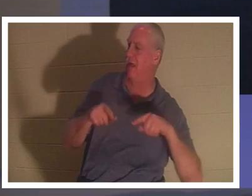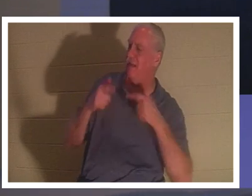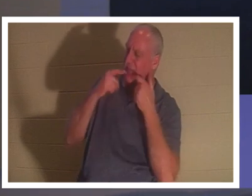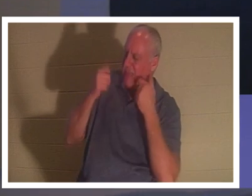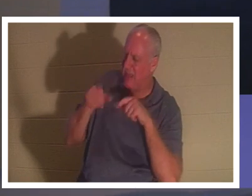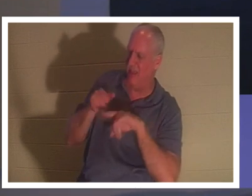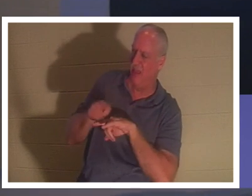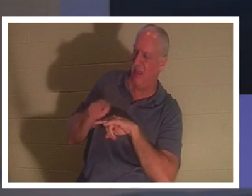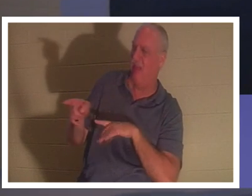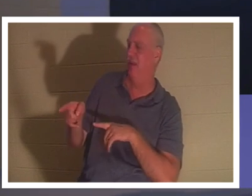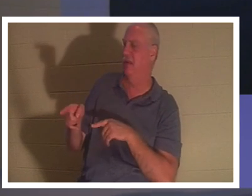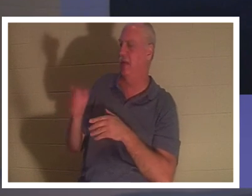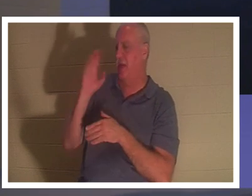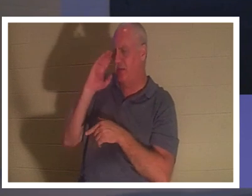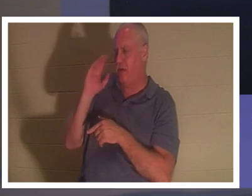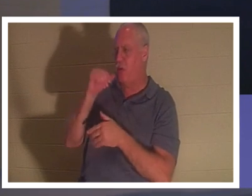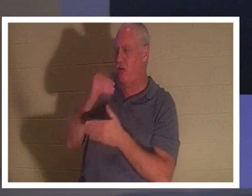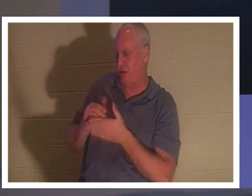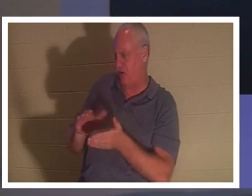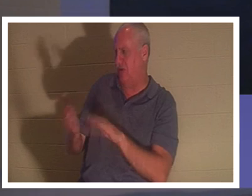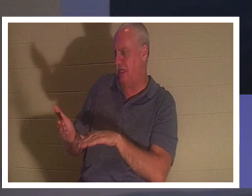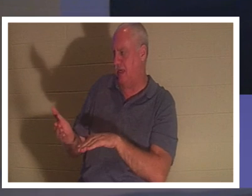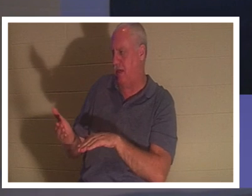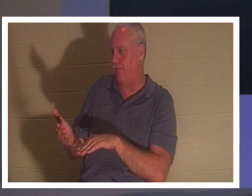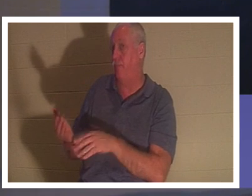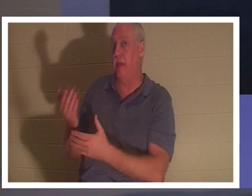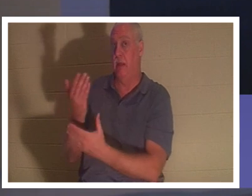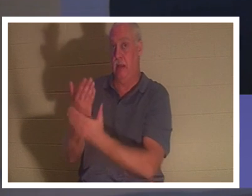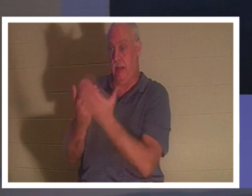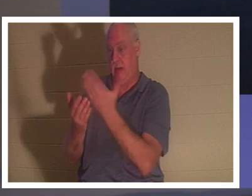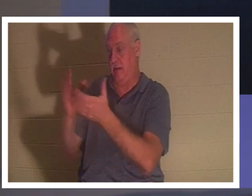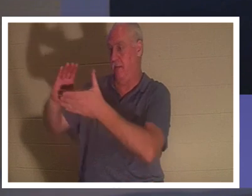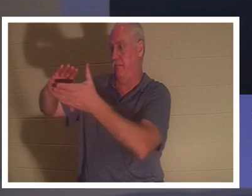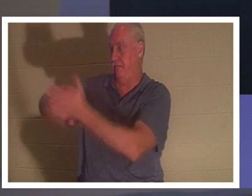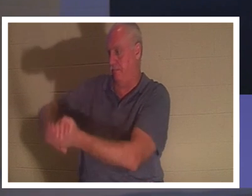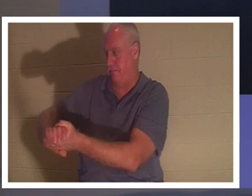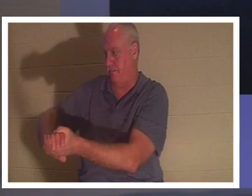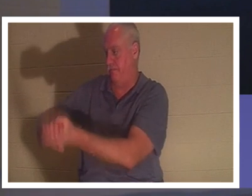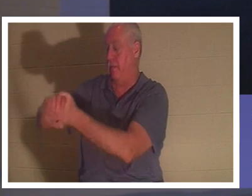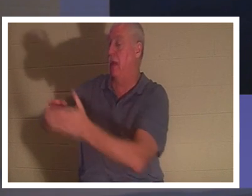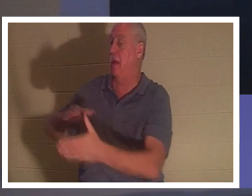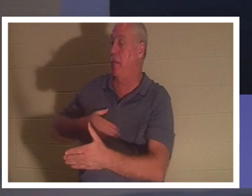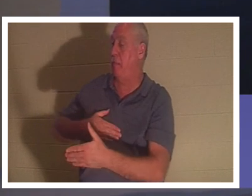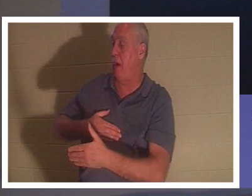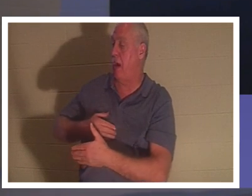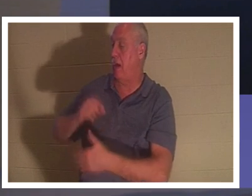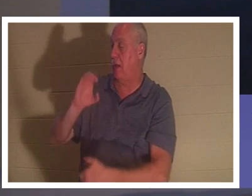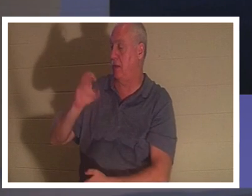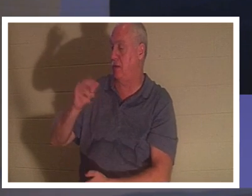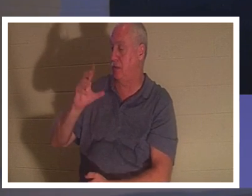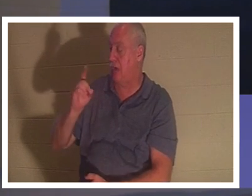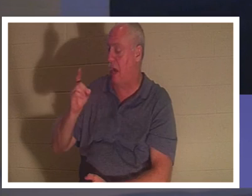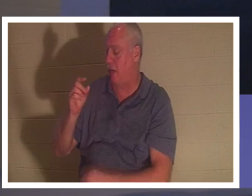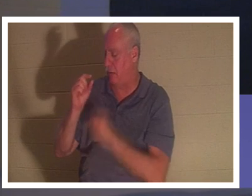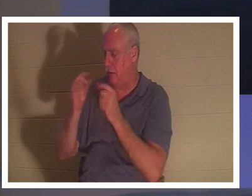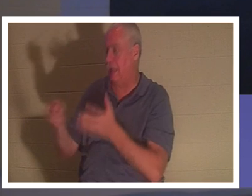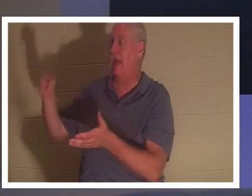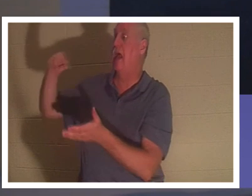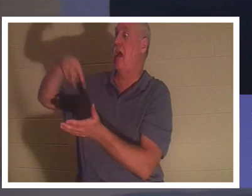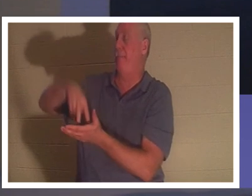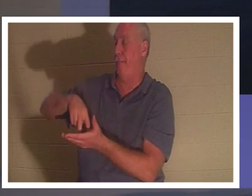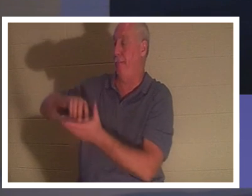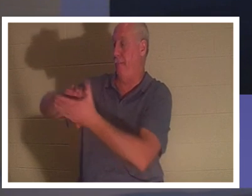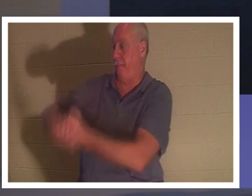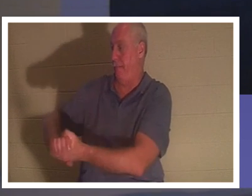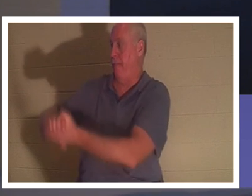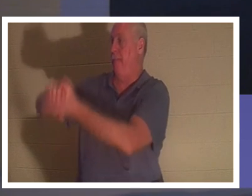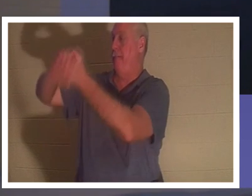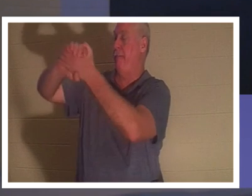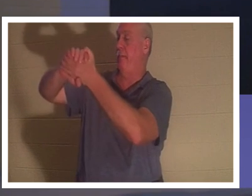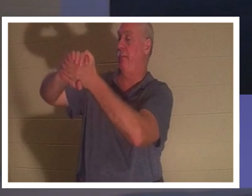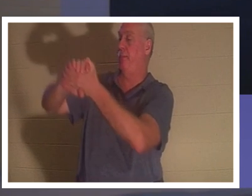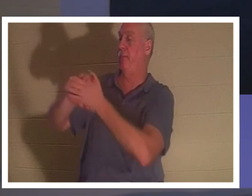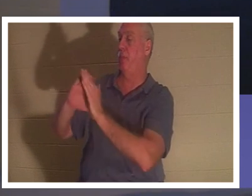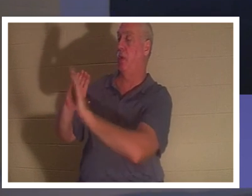그 죽은 줄 알고 비웃더니 예수께서 그 손을 잡고 이르시되 얘야 일어나라 하시니 그녀의 영혼이 돌아왔다." 당신은